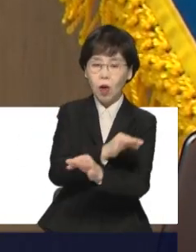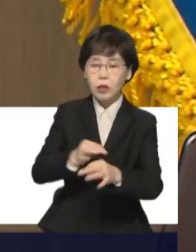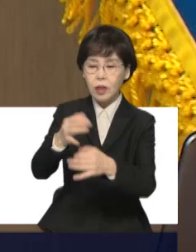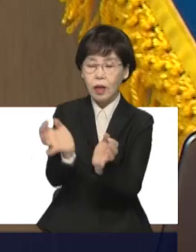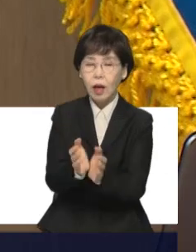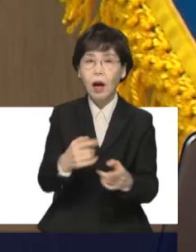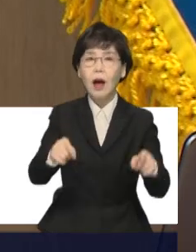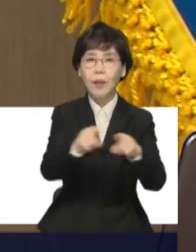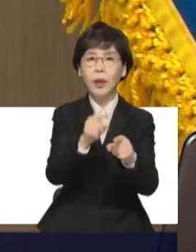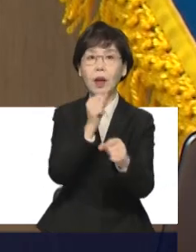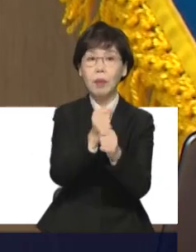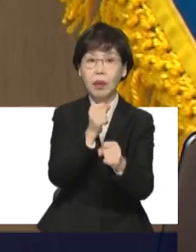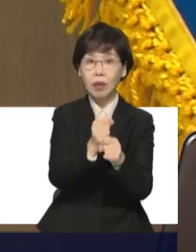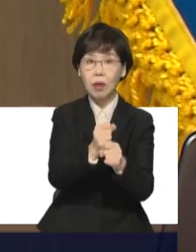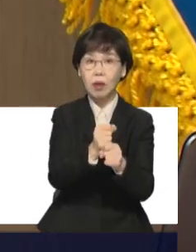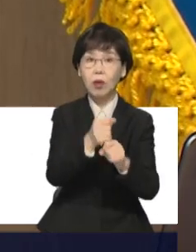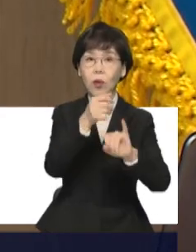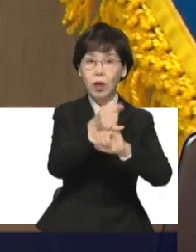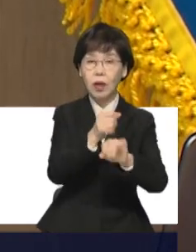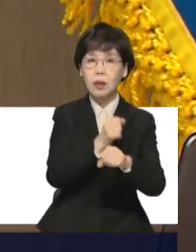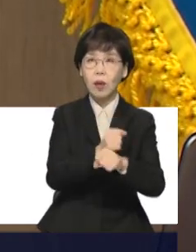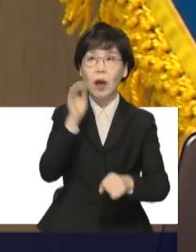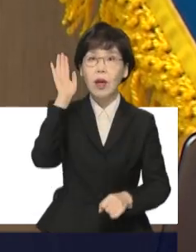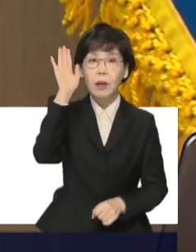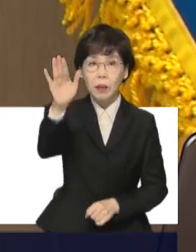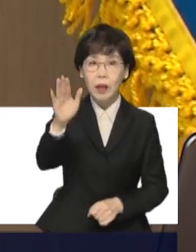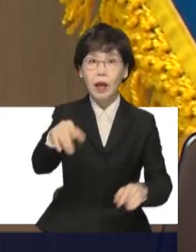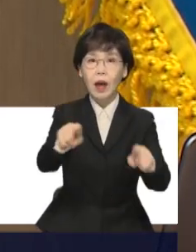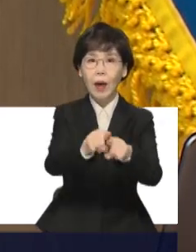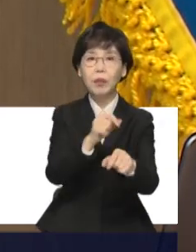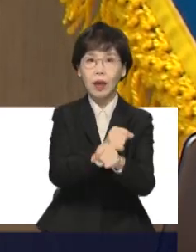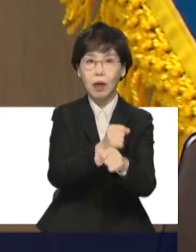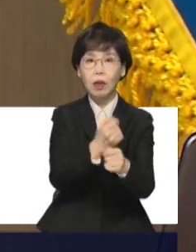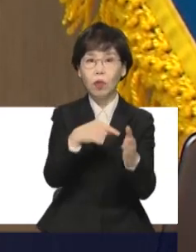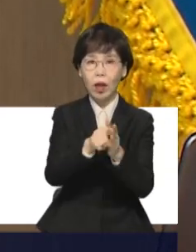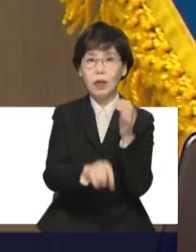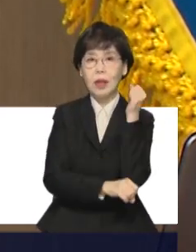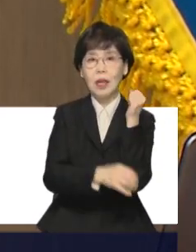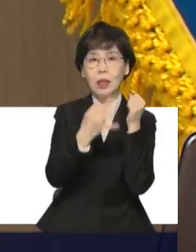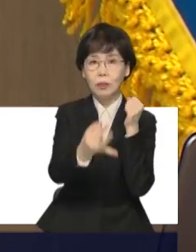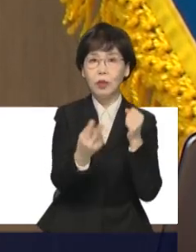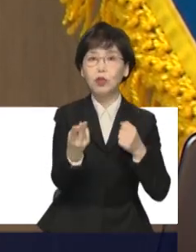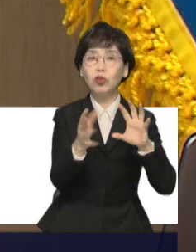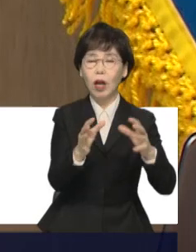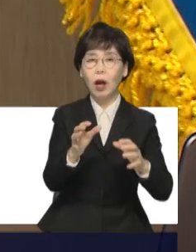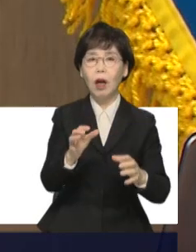또한 한일 경제계가 함께 조성하기로 한 한일미래파트너십기금은 양국 미래 세대의